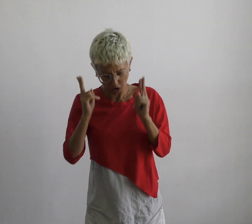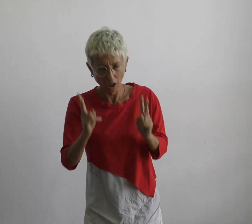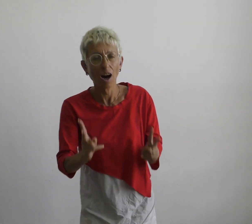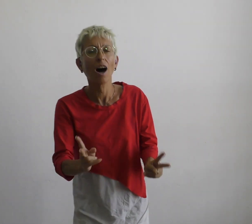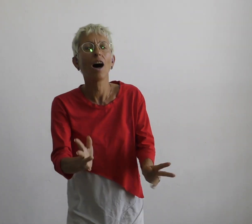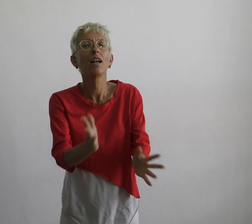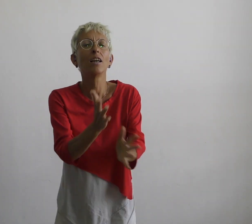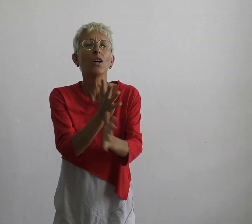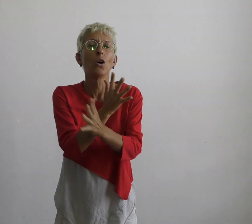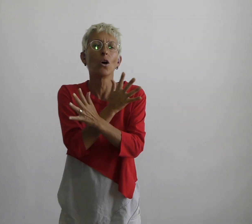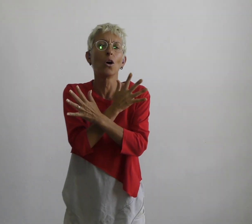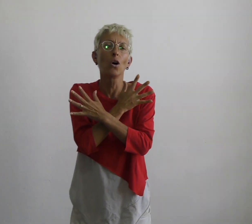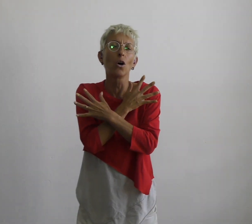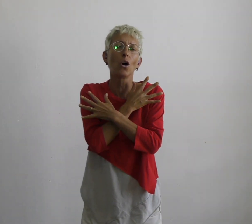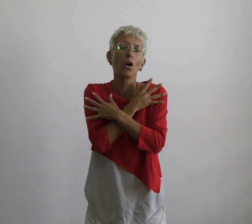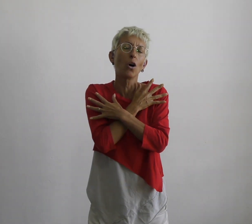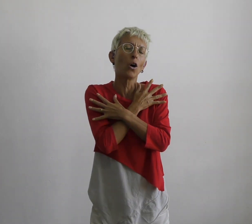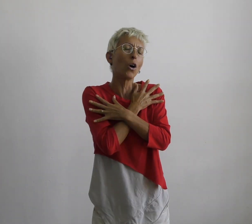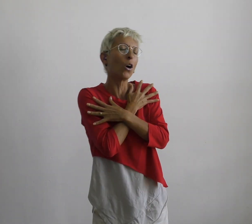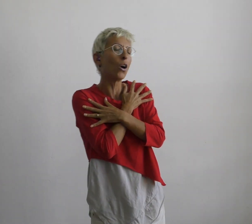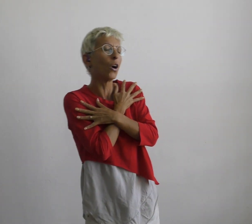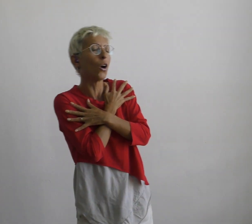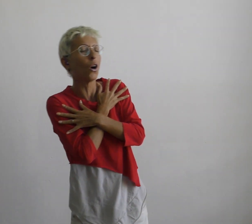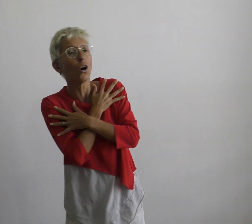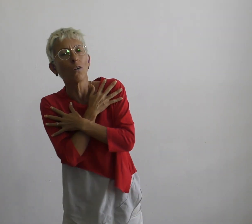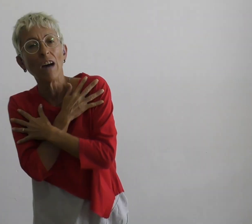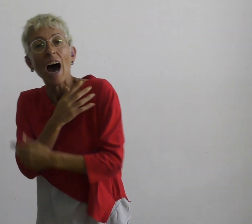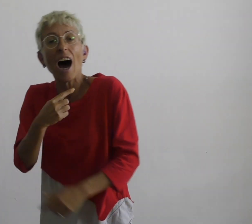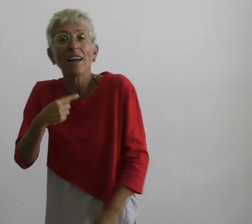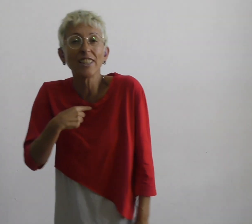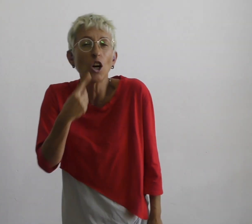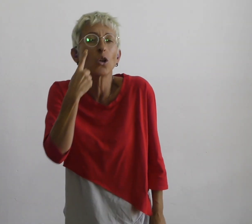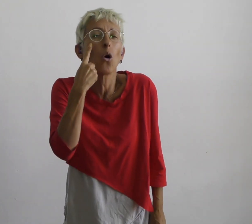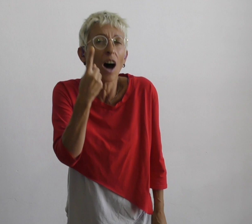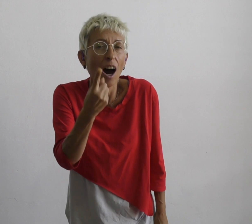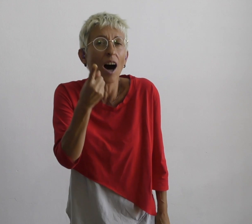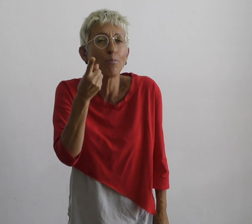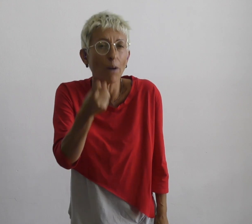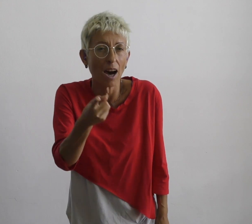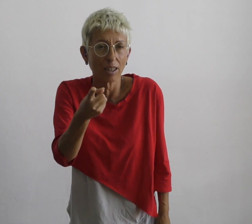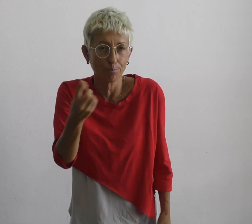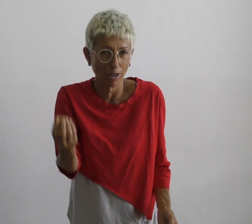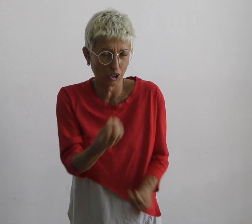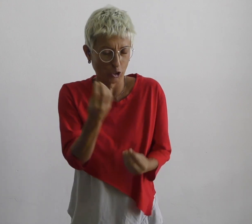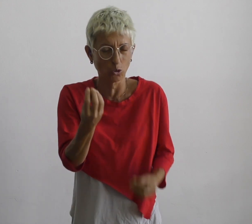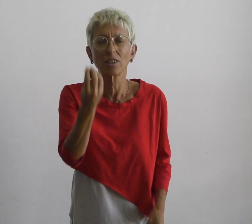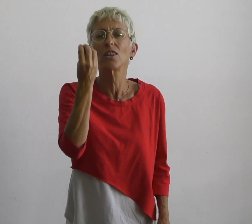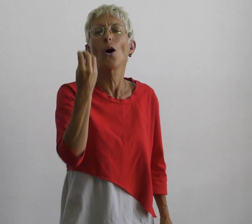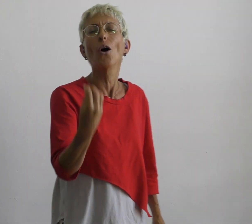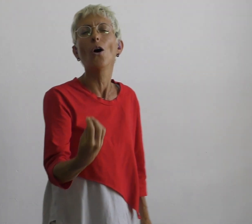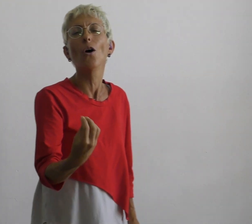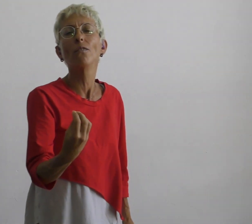שאפשר לאהוב אני רואה בך משהו טוב